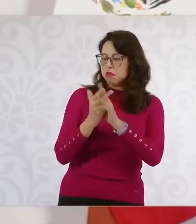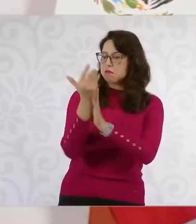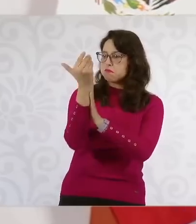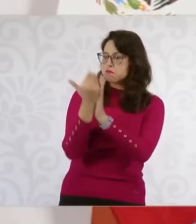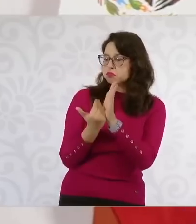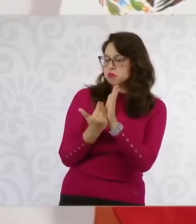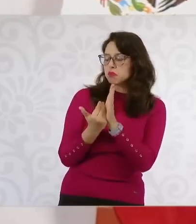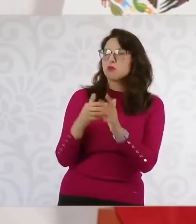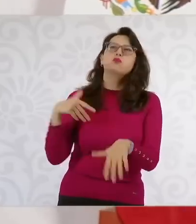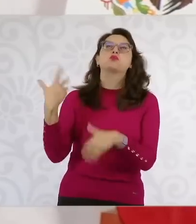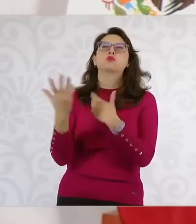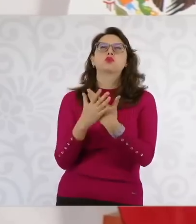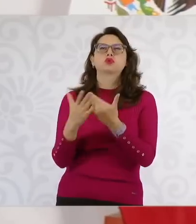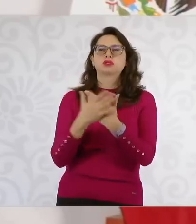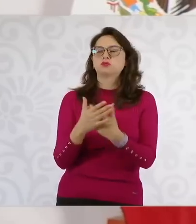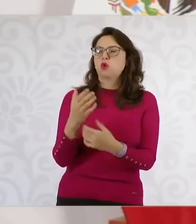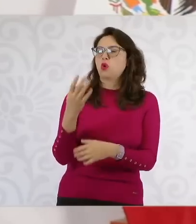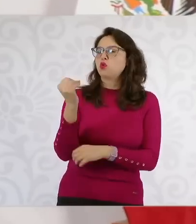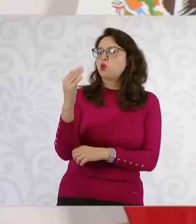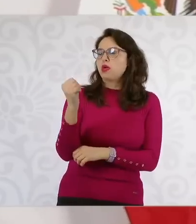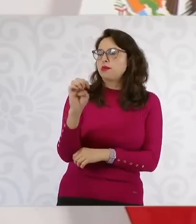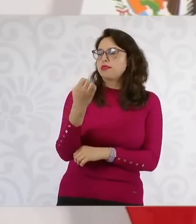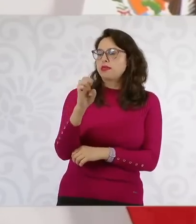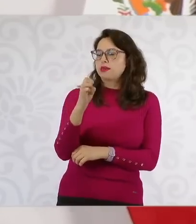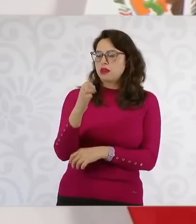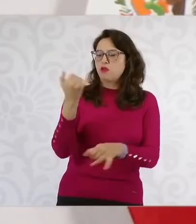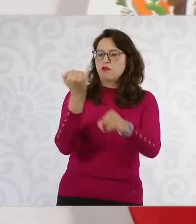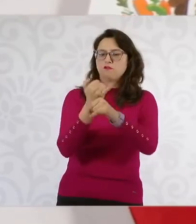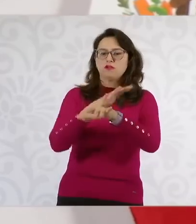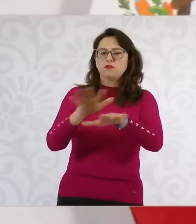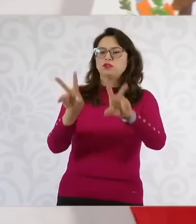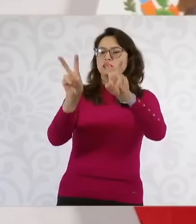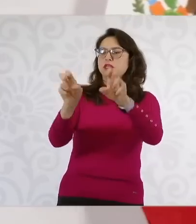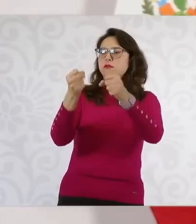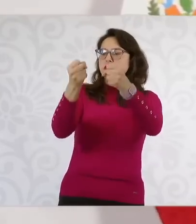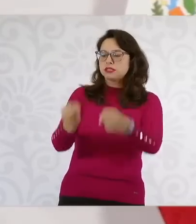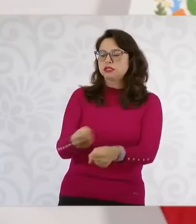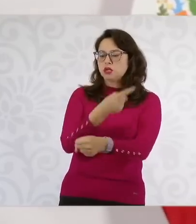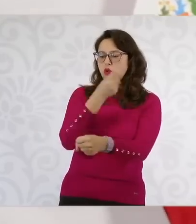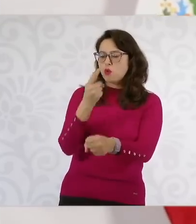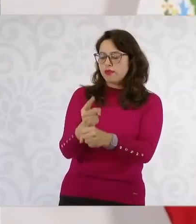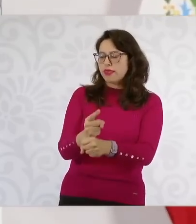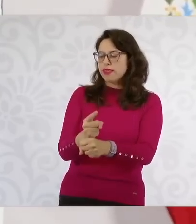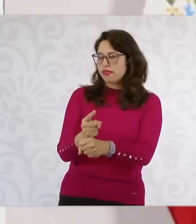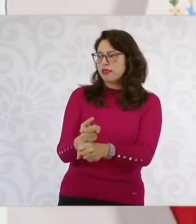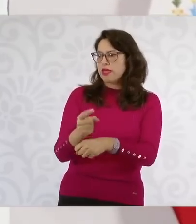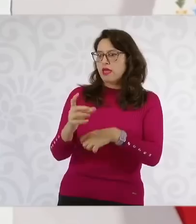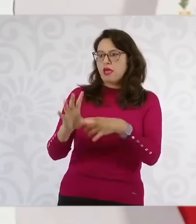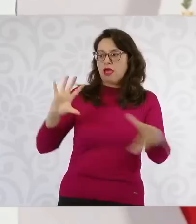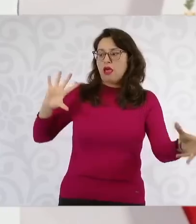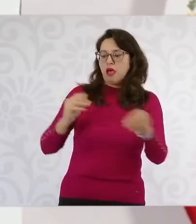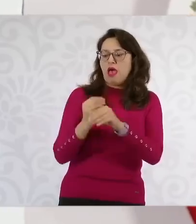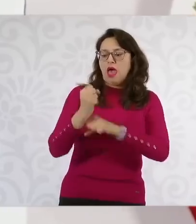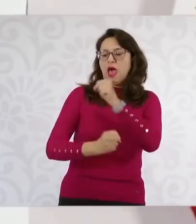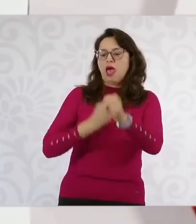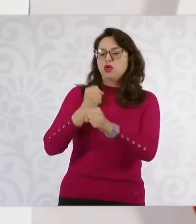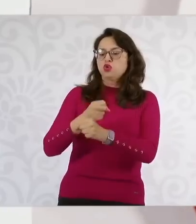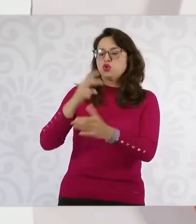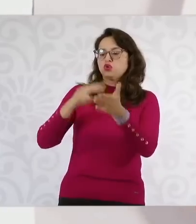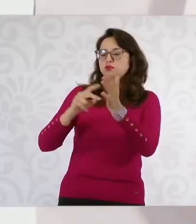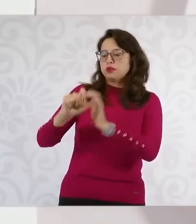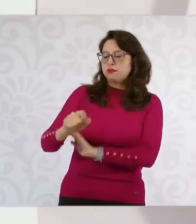enero el primer reporte de seguridad con el cierre al 2024 y Comparado con los otros años